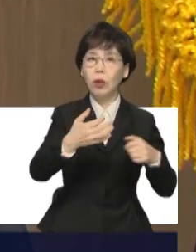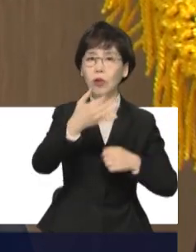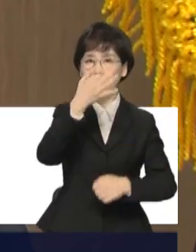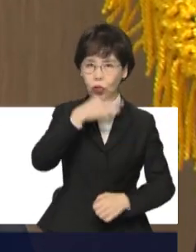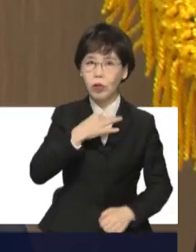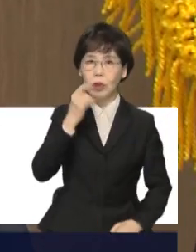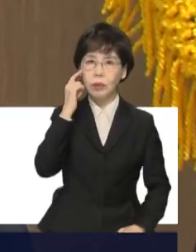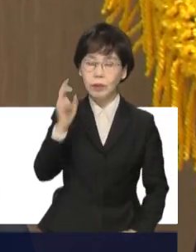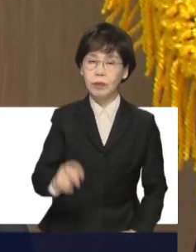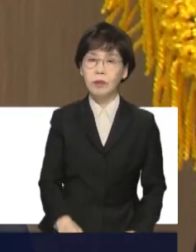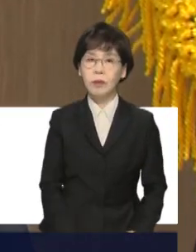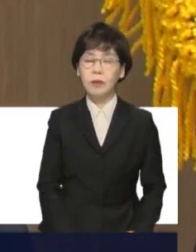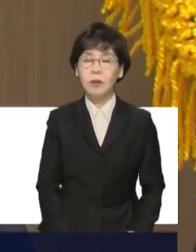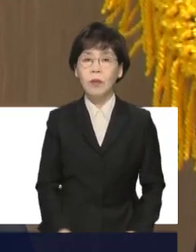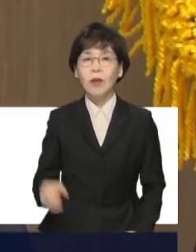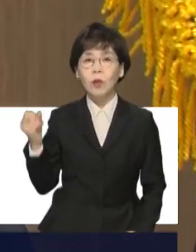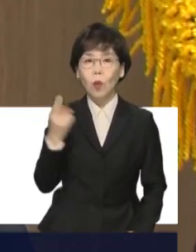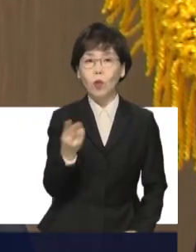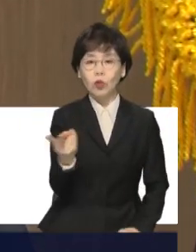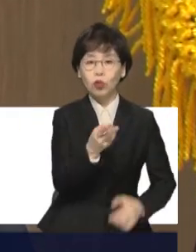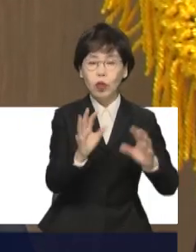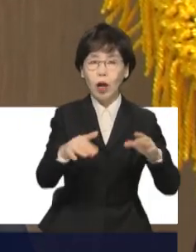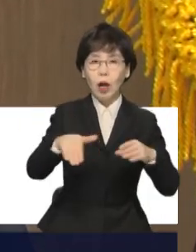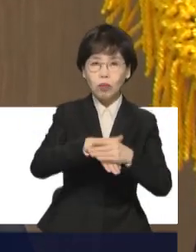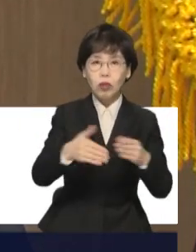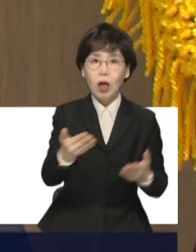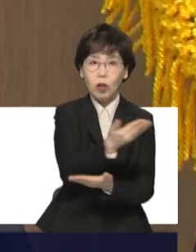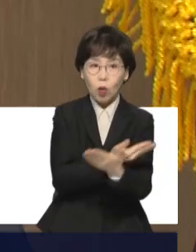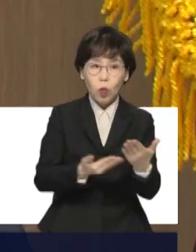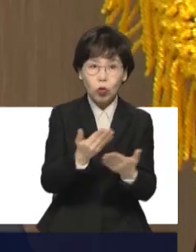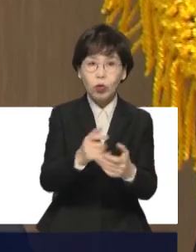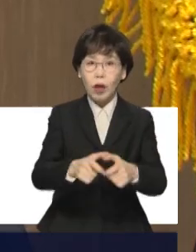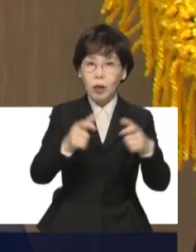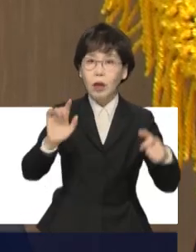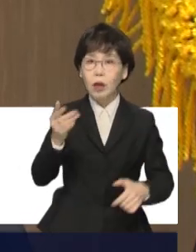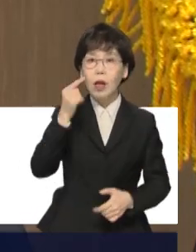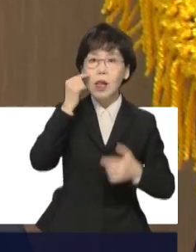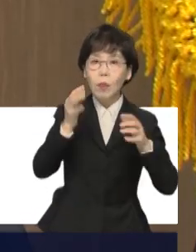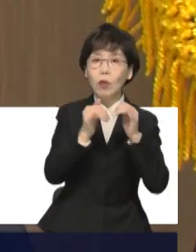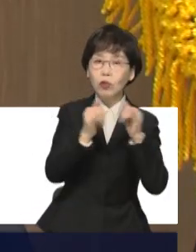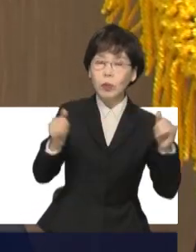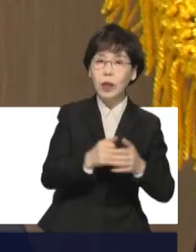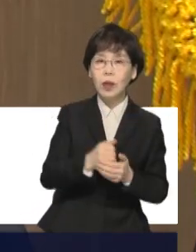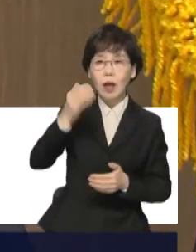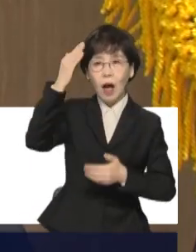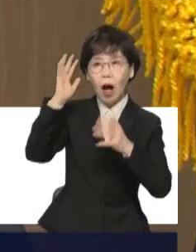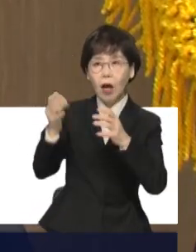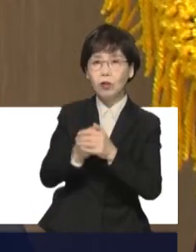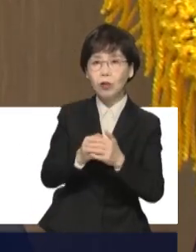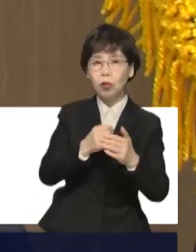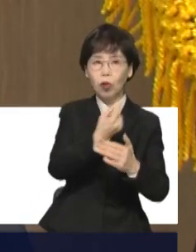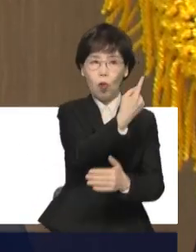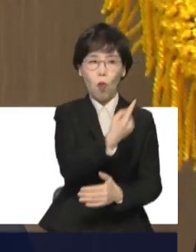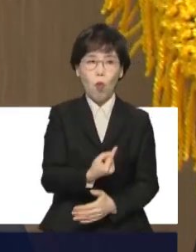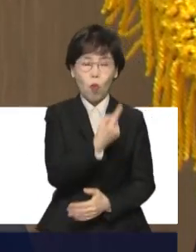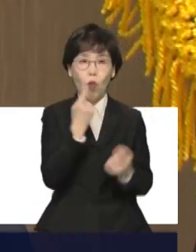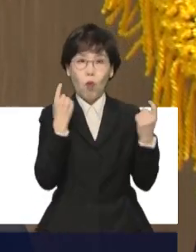것입니다. 또한 양국 간 문화 교류가 활발해지고 일본 국민의 한국 방문이 늘어나면 내수